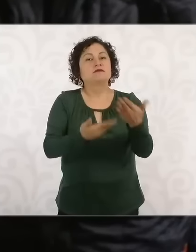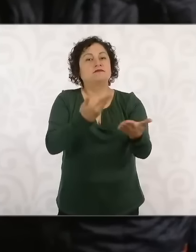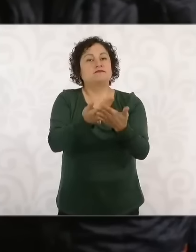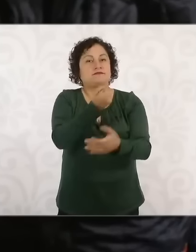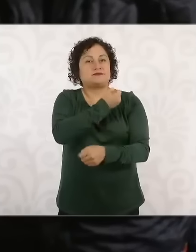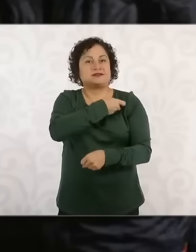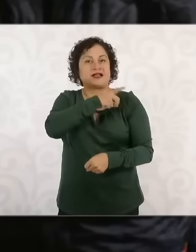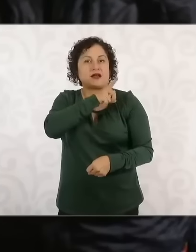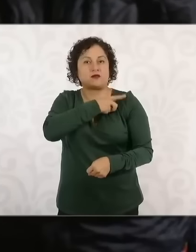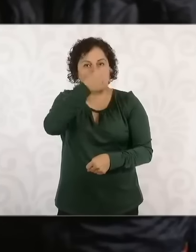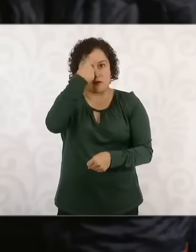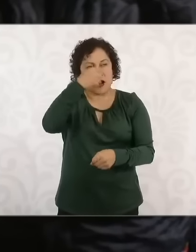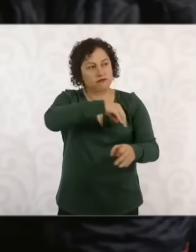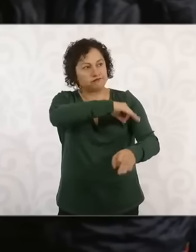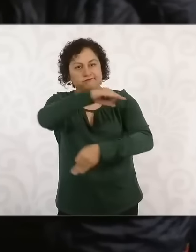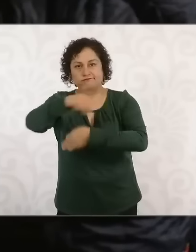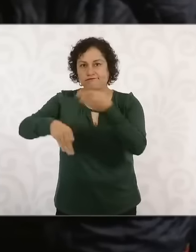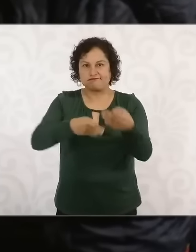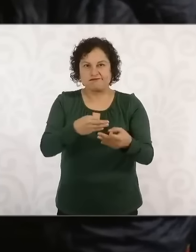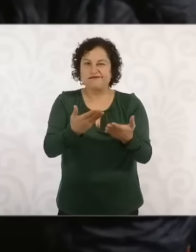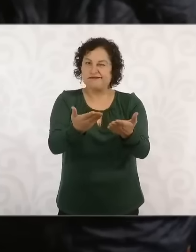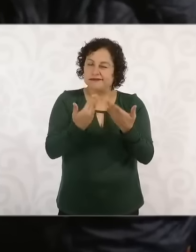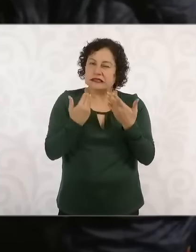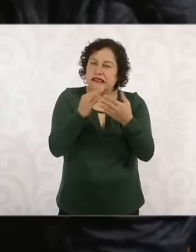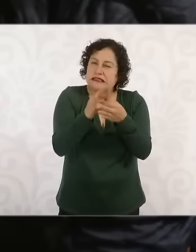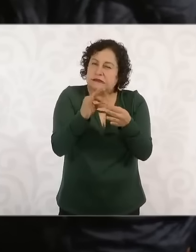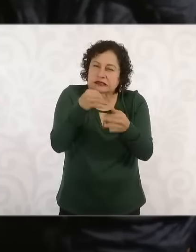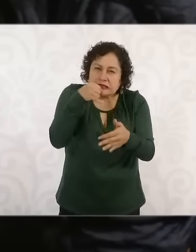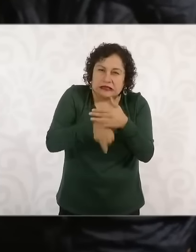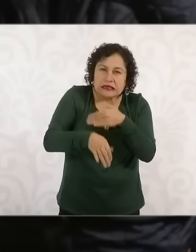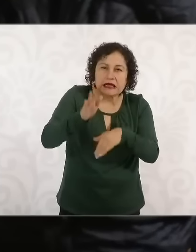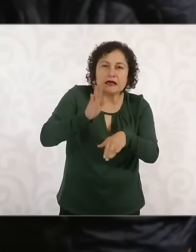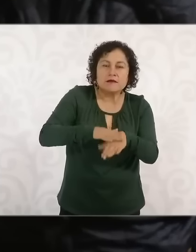si nos pudiera dar un poco más de detalle usted o alguno de los servidores que están públicos que